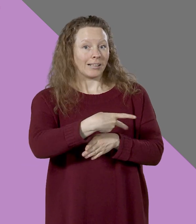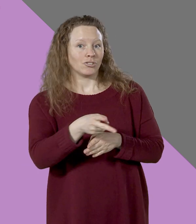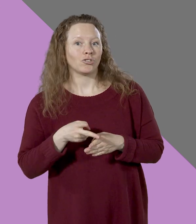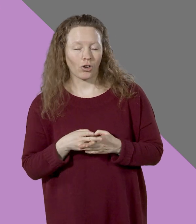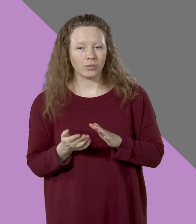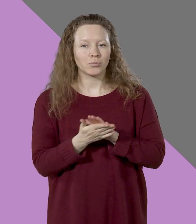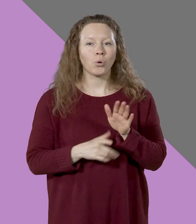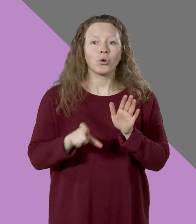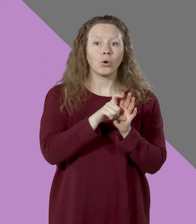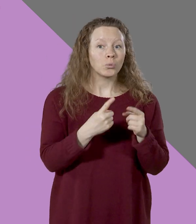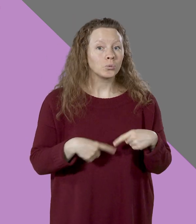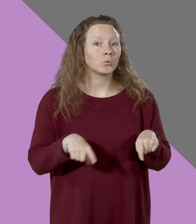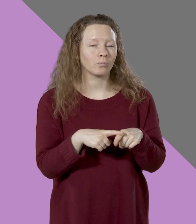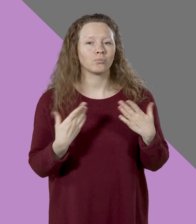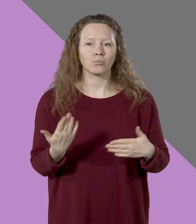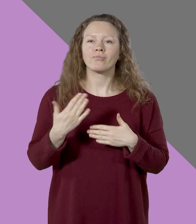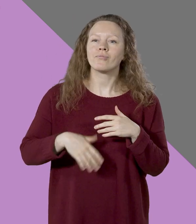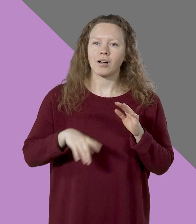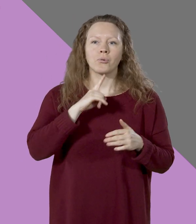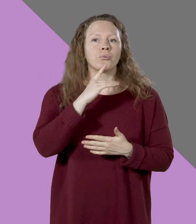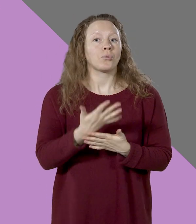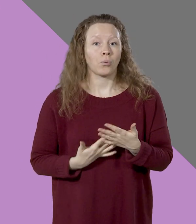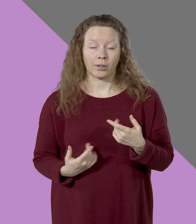Riksdagens grundlagsutskott har blivit klart med sitt betänkande -